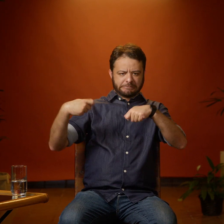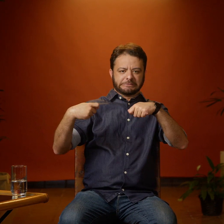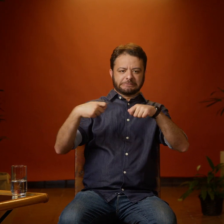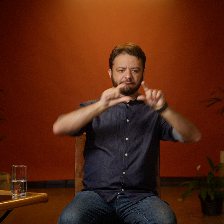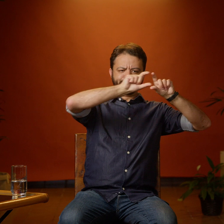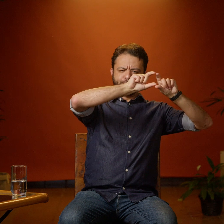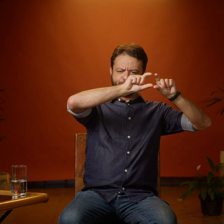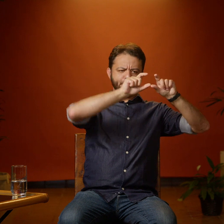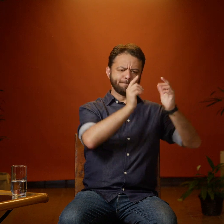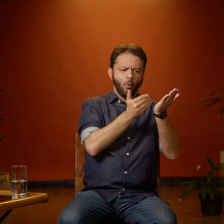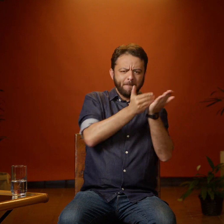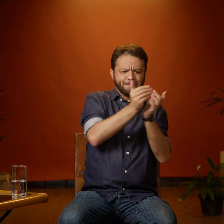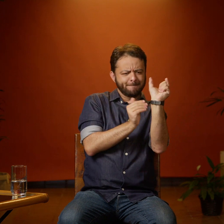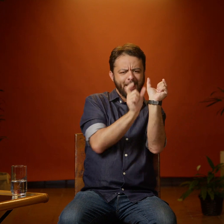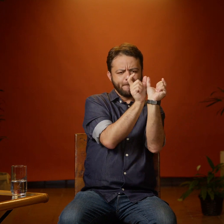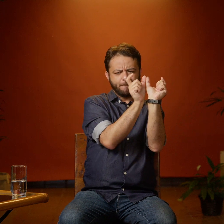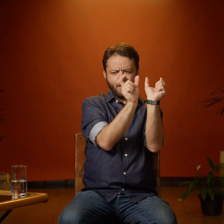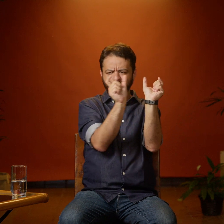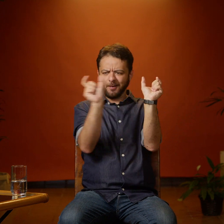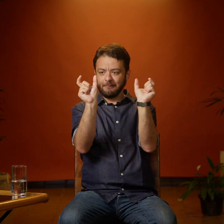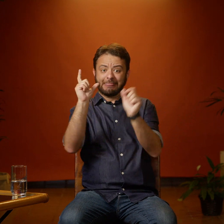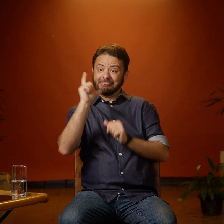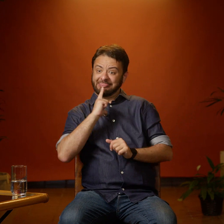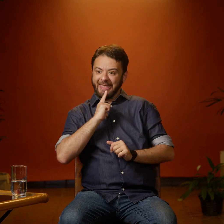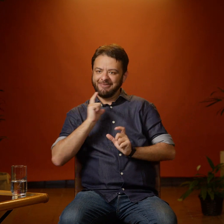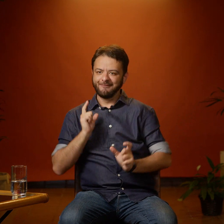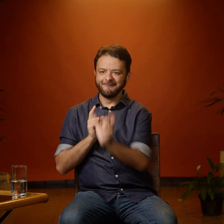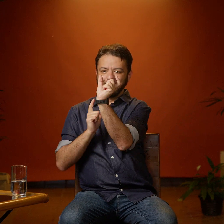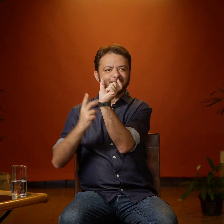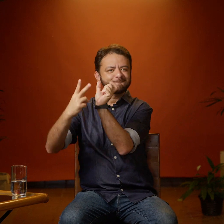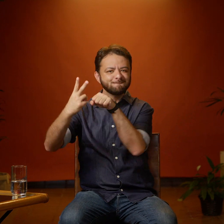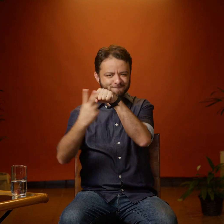Precisa colocar o verbo, e o outro verbo,